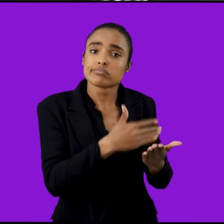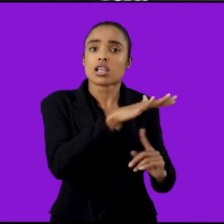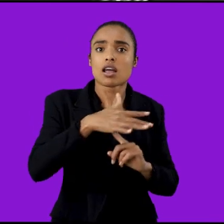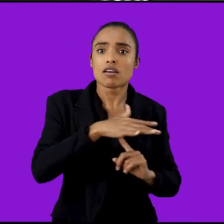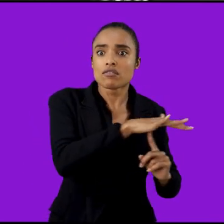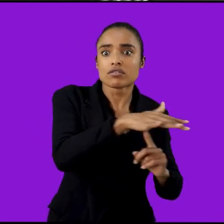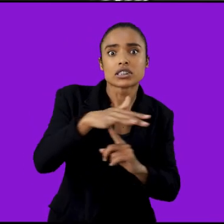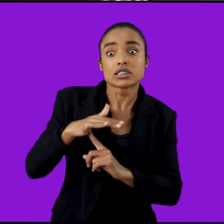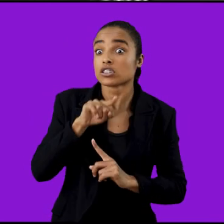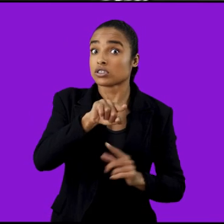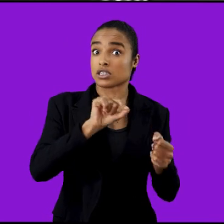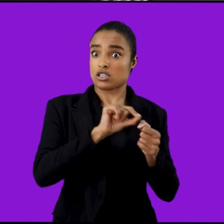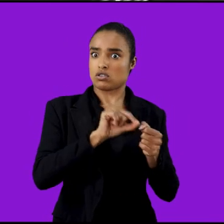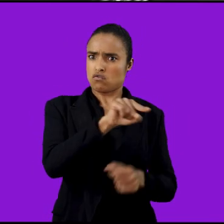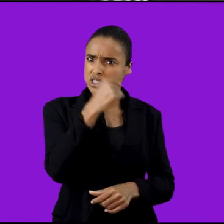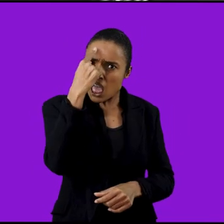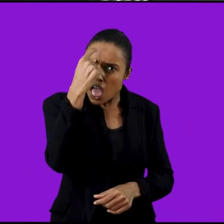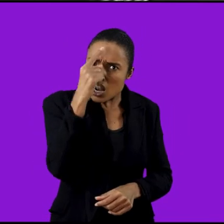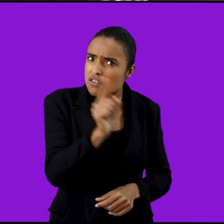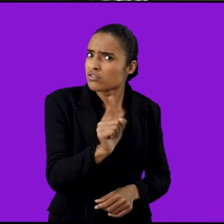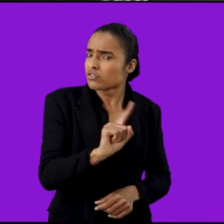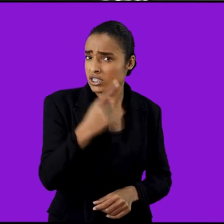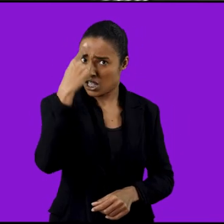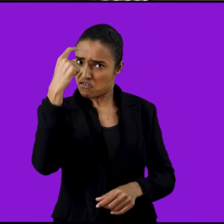Vai ver da onde vem tu tá fazendo… não é uma coisa que tu inventou, tu não inventou